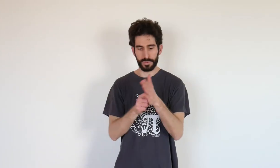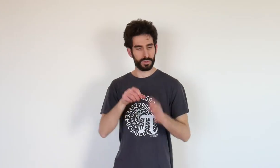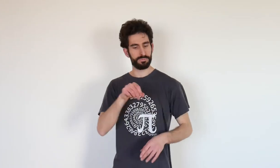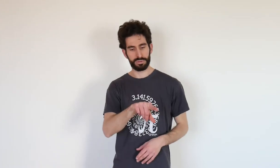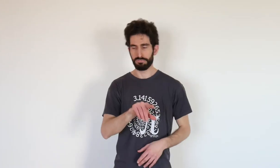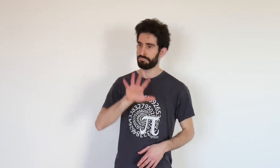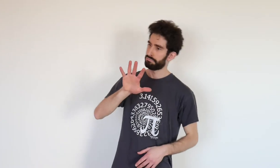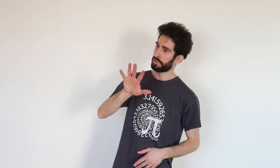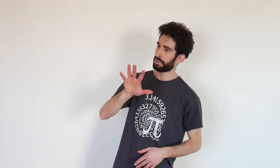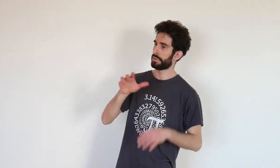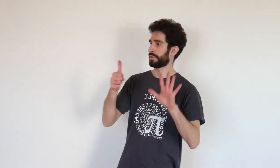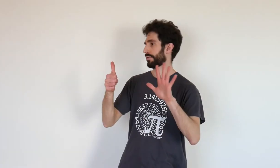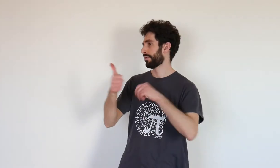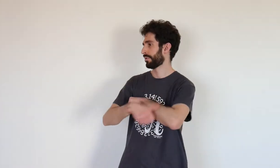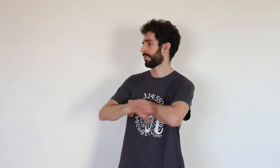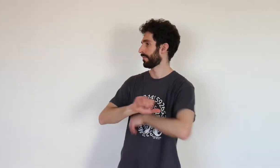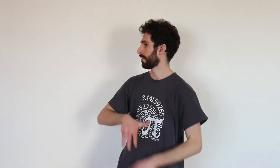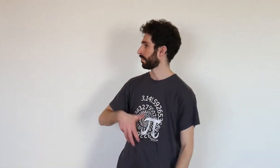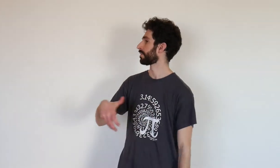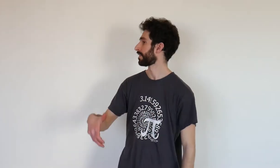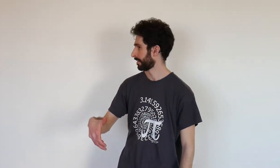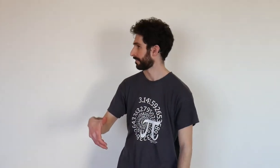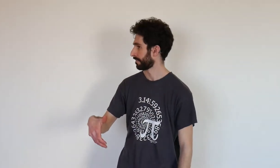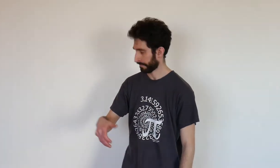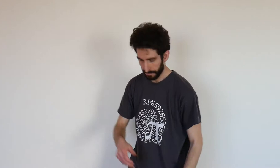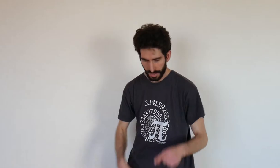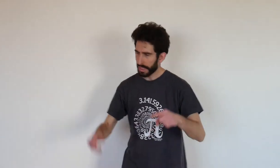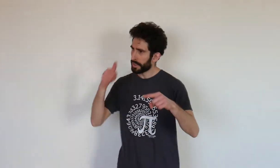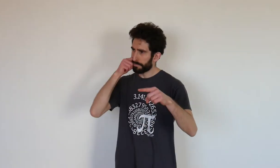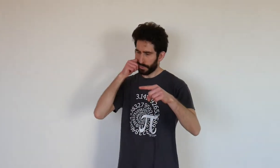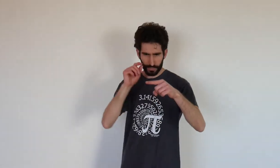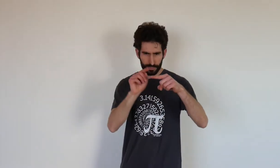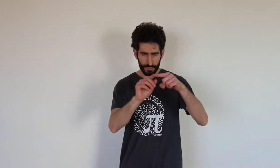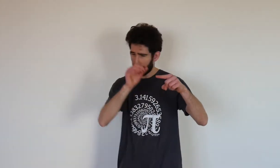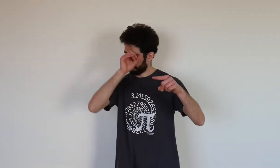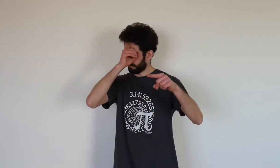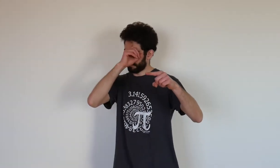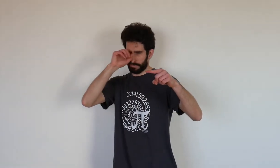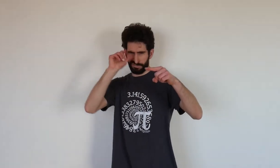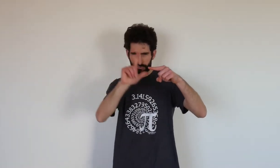Cette période a lieu pendant la 5ème ou 6ème semaine de grossesse. En zoomant sur la peau,